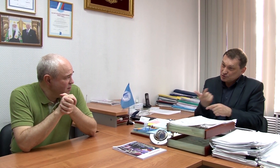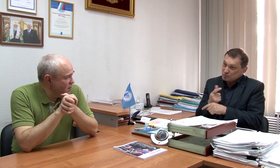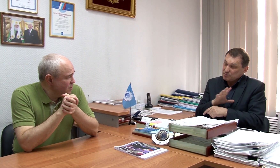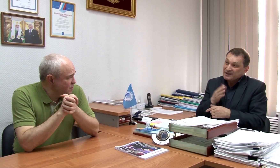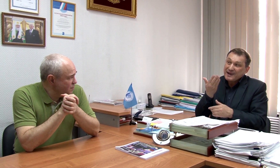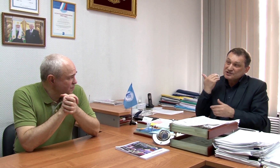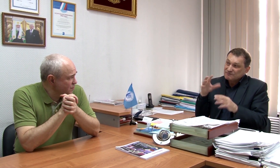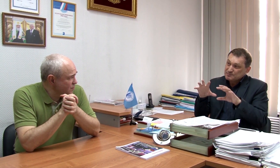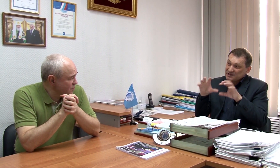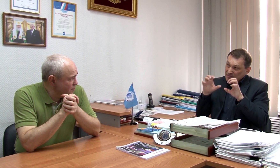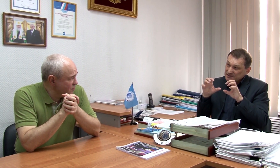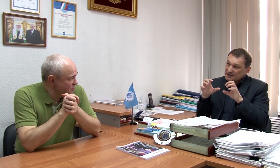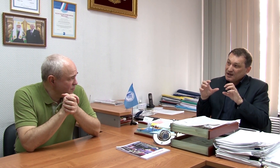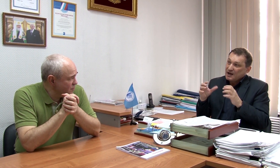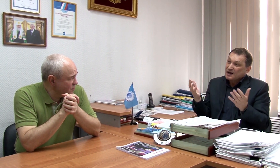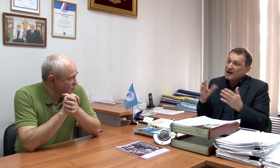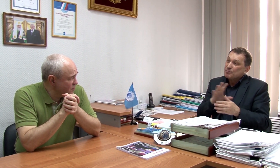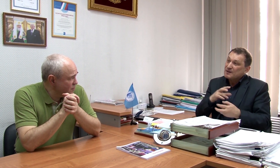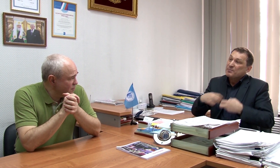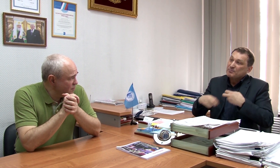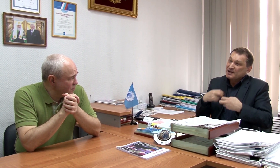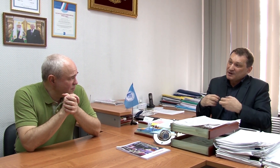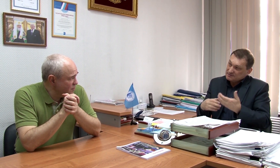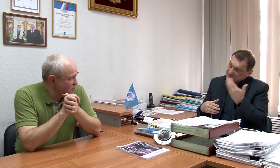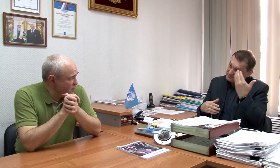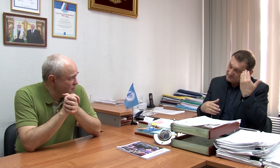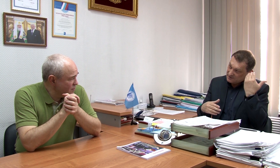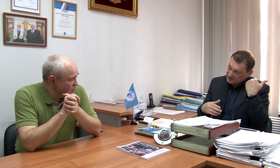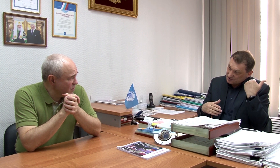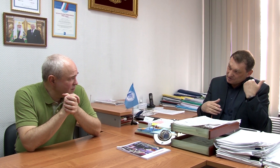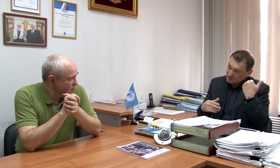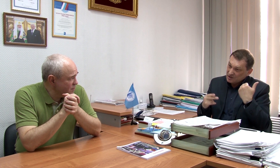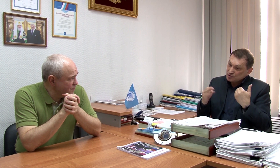Чтобы понять масштабы той проблемы, которая у нас была ранее,